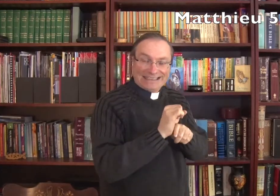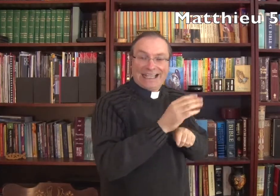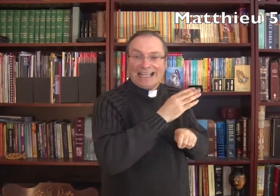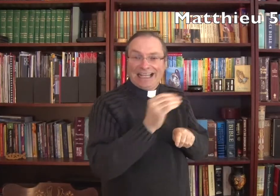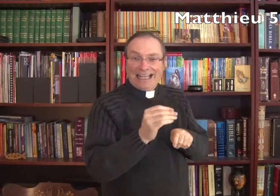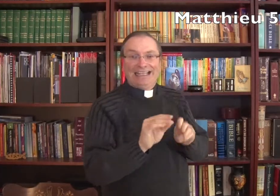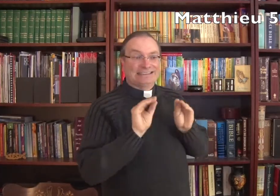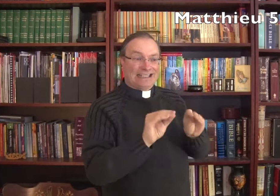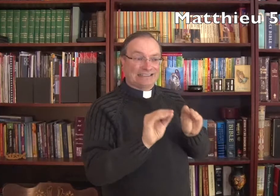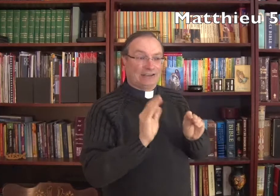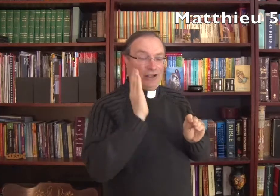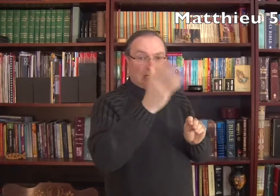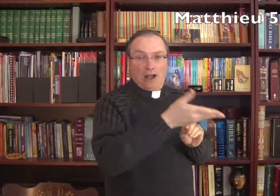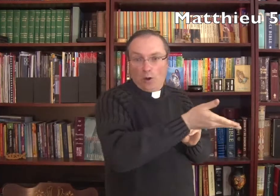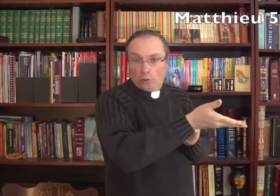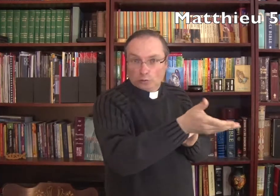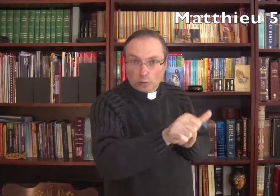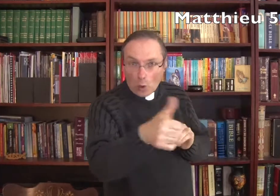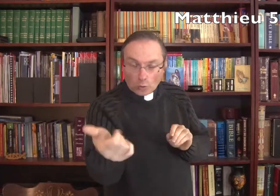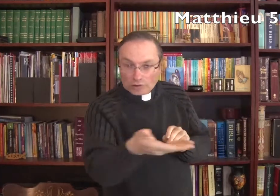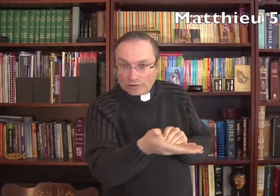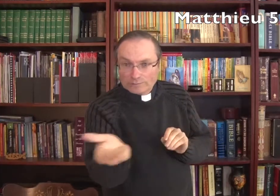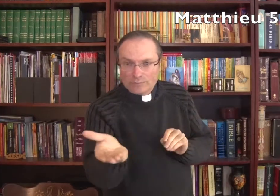et les enseignera aux autres,